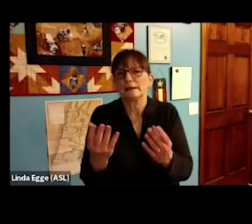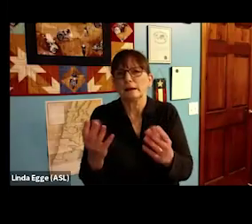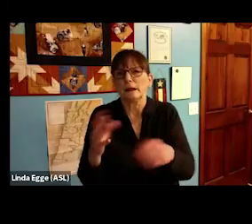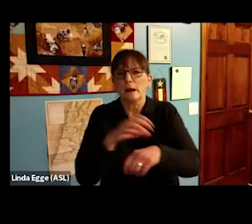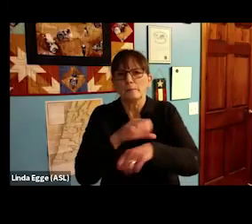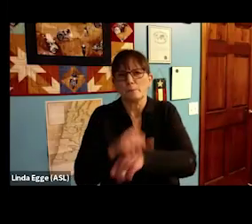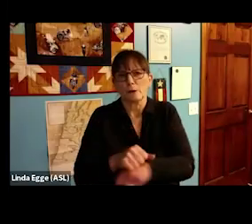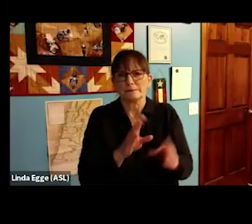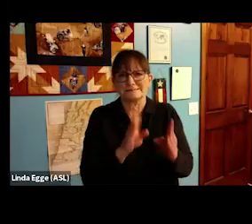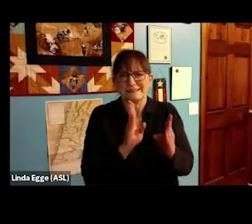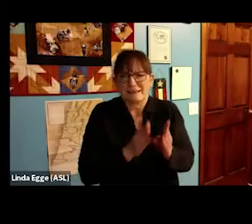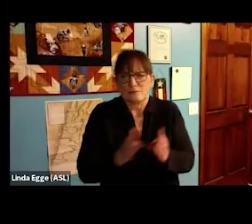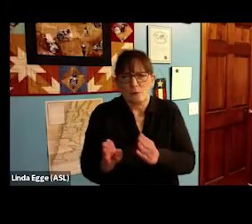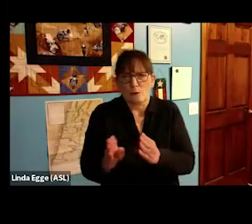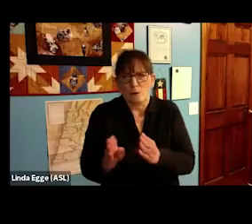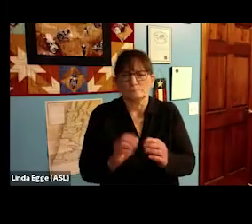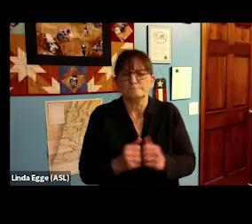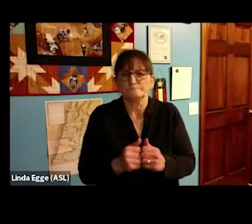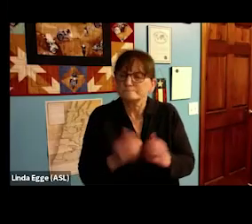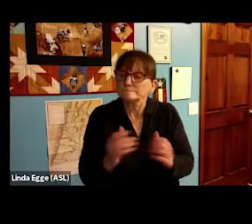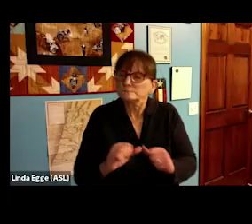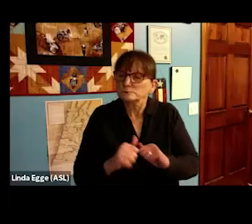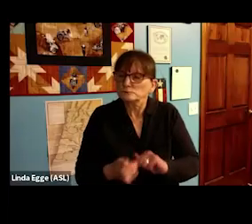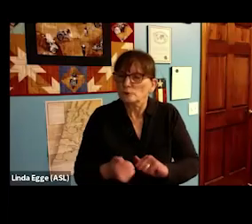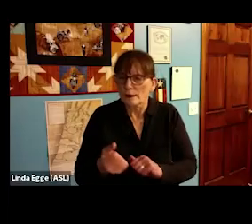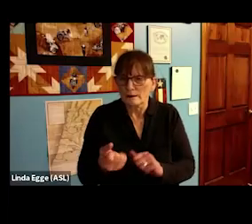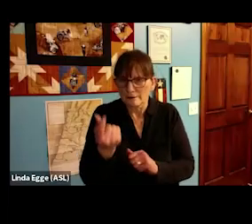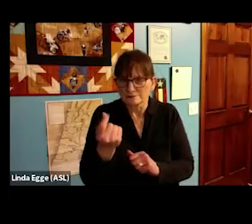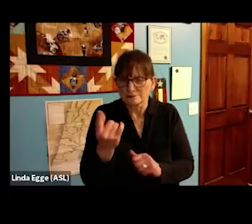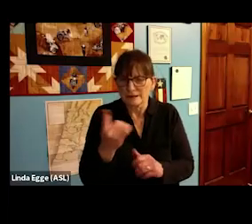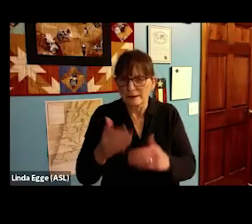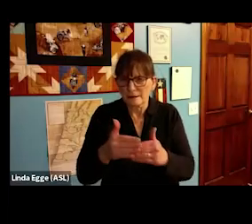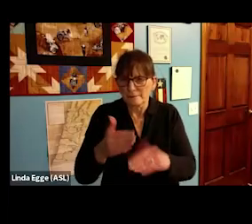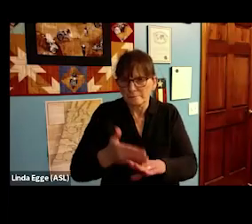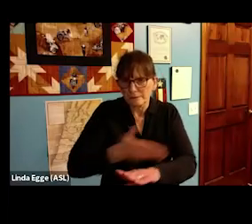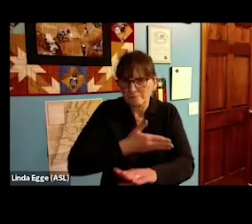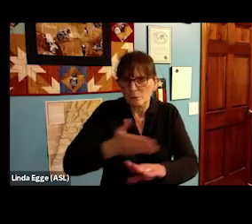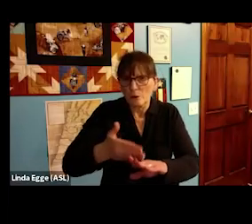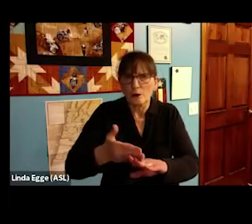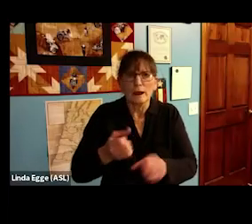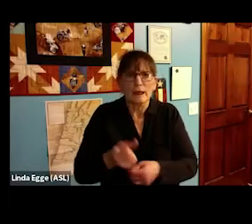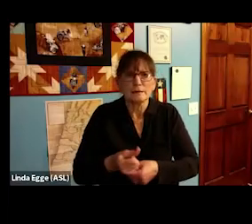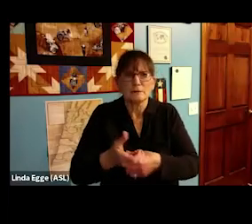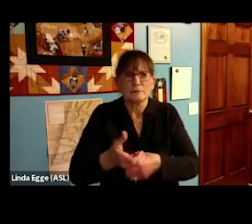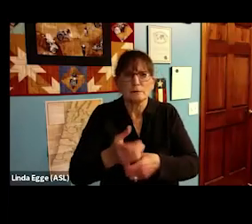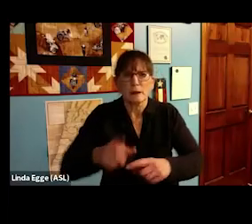Muchas gracias, Kristin. Y como pueden ver en el chat, tenemos algunos enlaces para completar